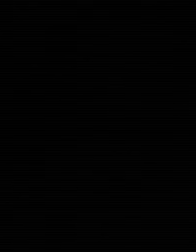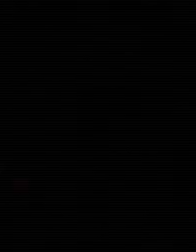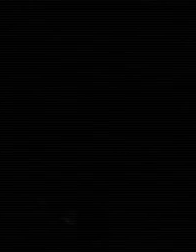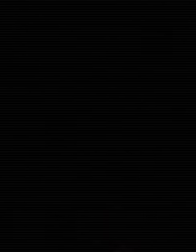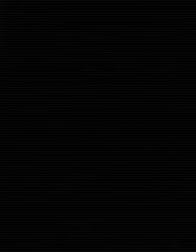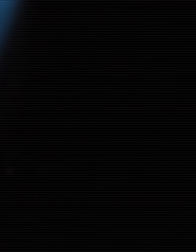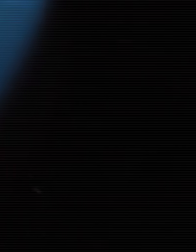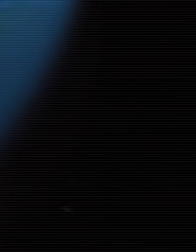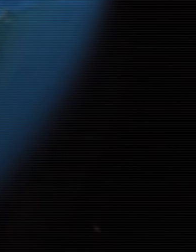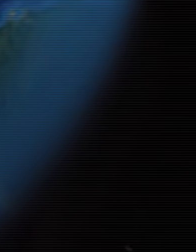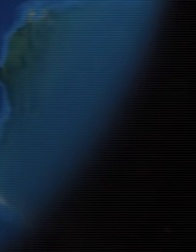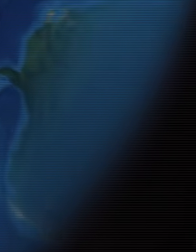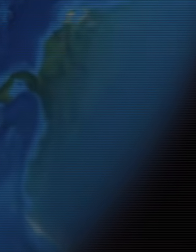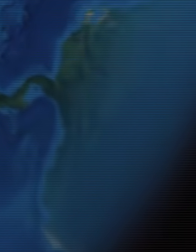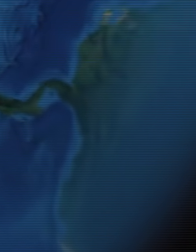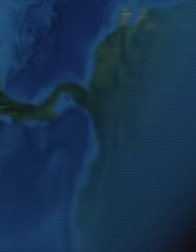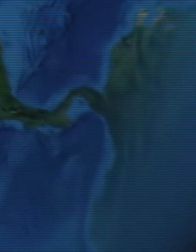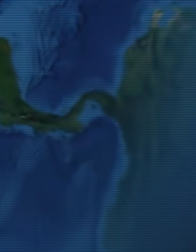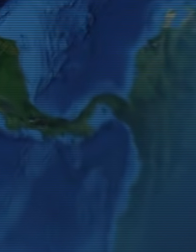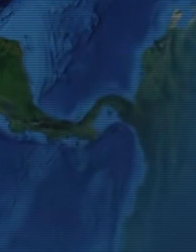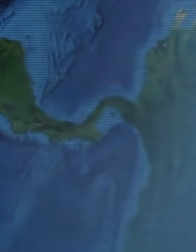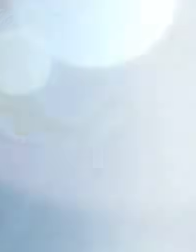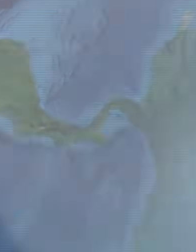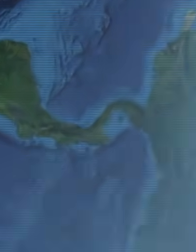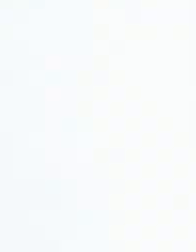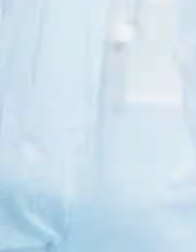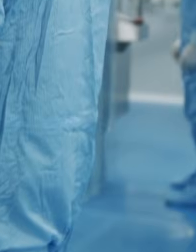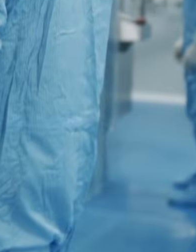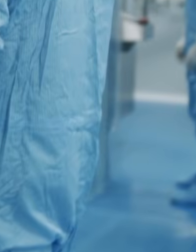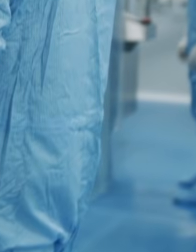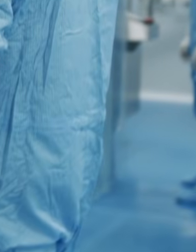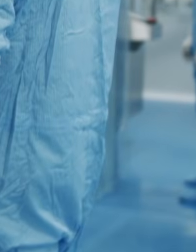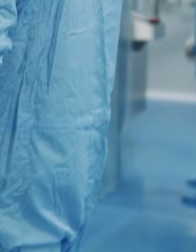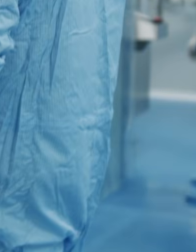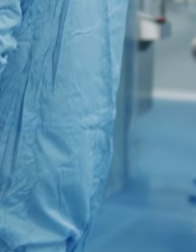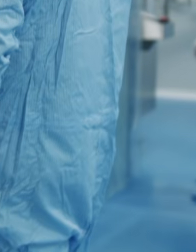México se consolida como potencia de la salud mundial. El futuro de la medicina